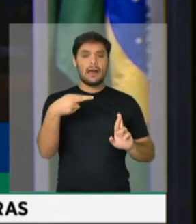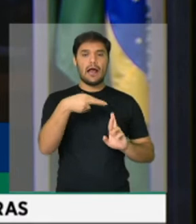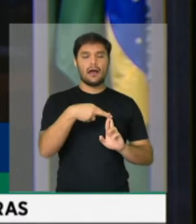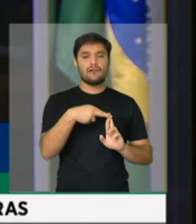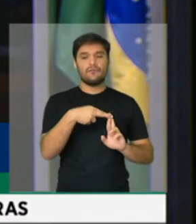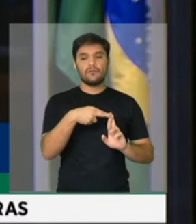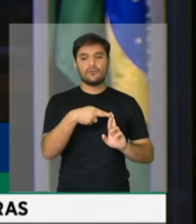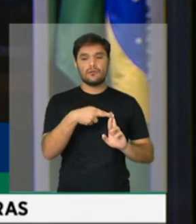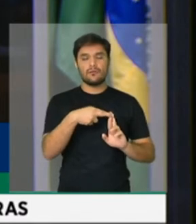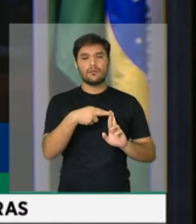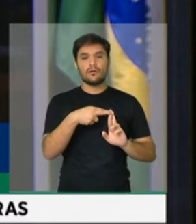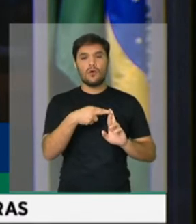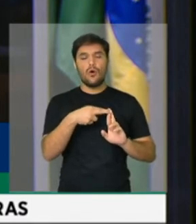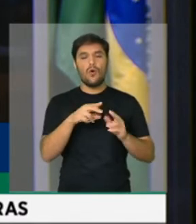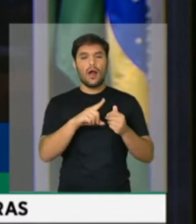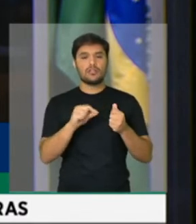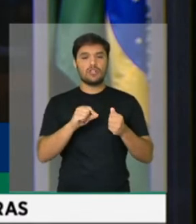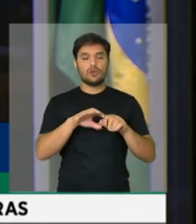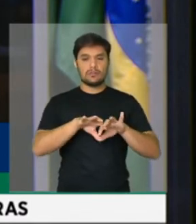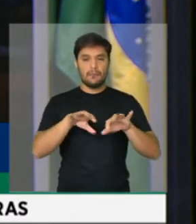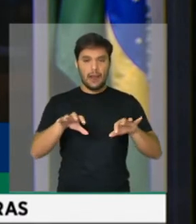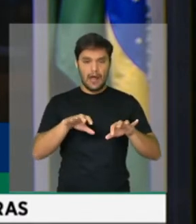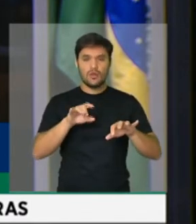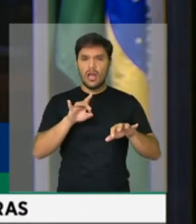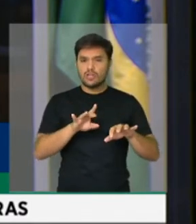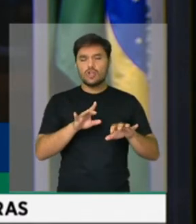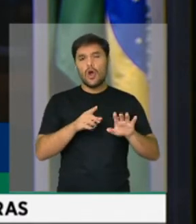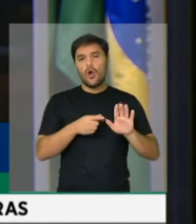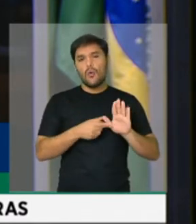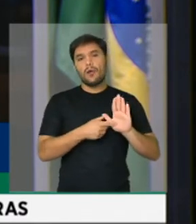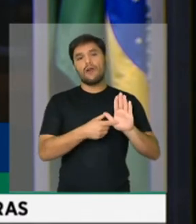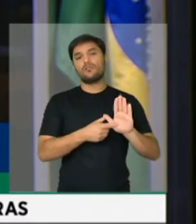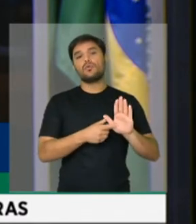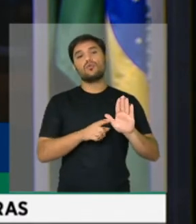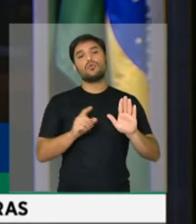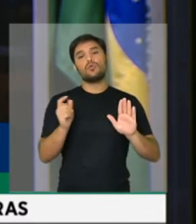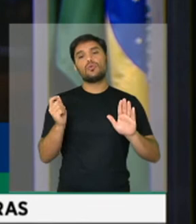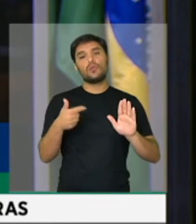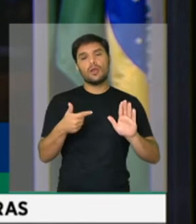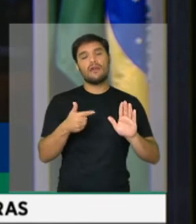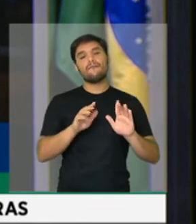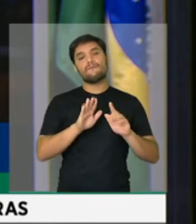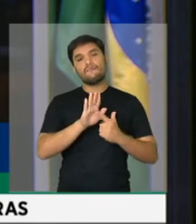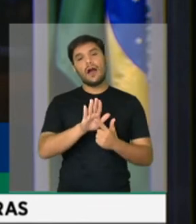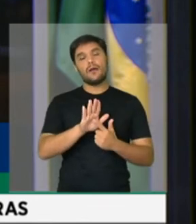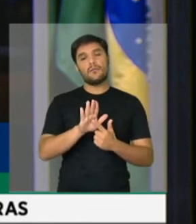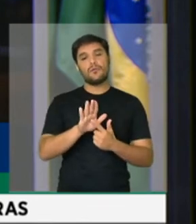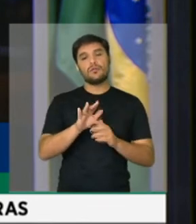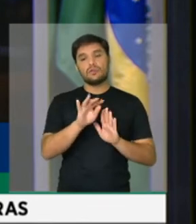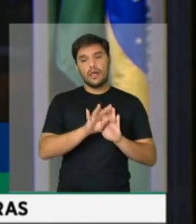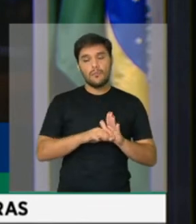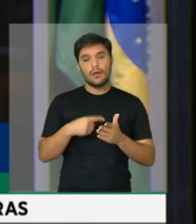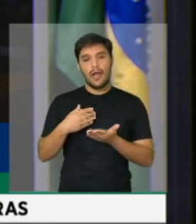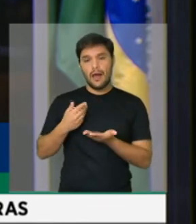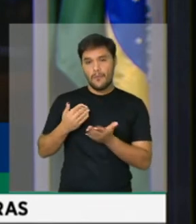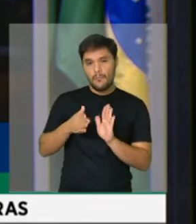LÍDERES UM... UMA MINUTA DE SUBEMENDA SUBSTITUTIVA GLOBAL EM QUE FOI FEITO ALGUMAS CORREÇÕES E REALOCAÇÃO DE TEXTO QUE TINHA COMO PARÁ